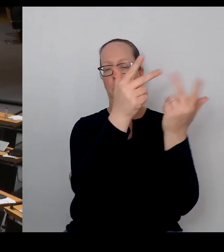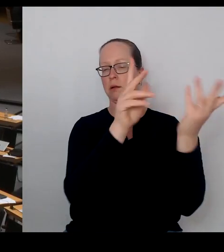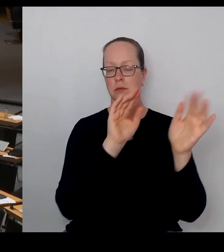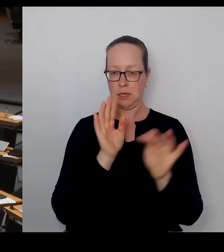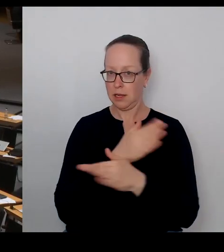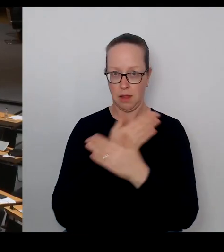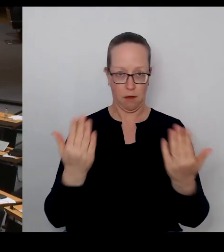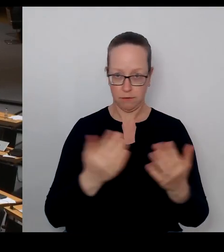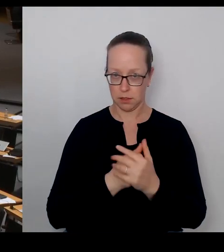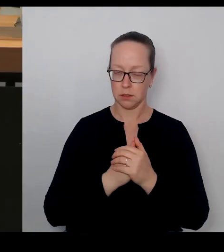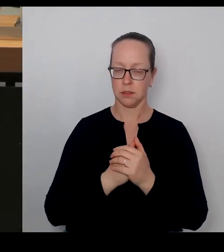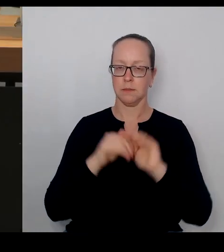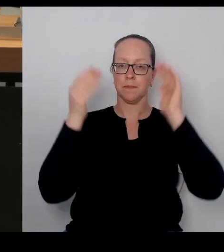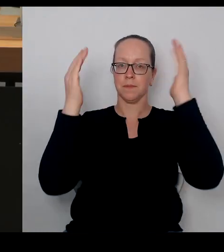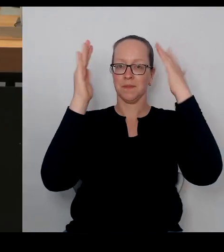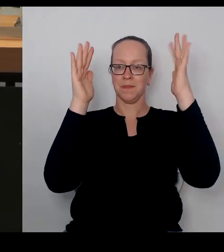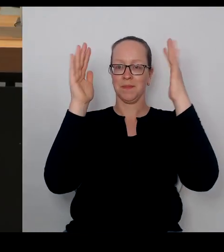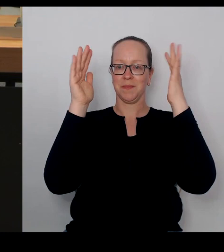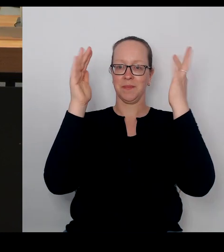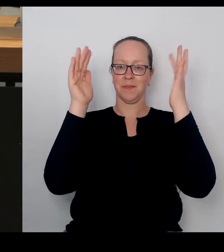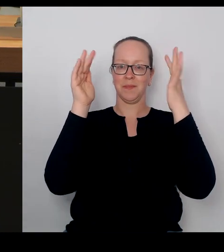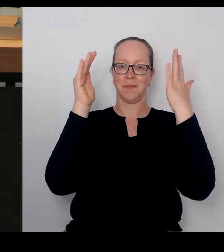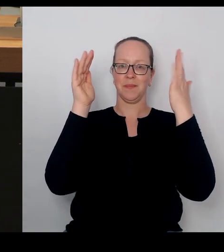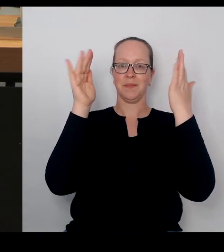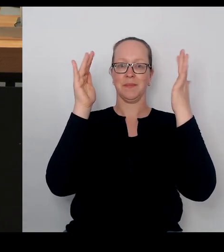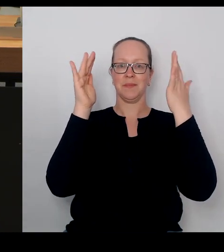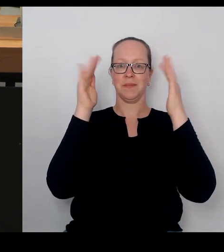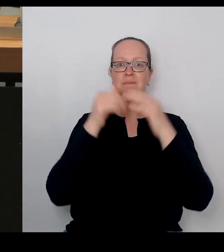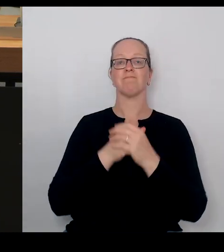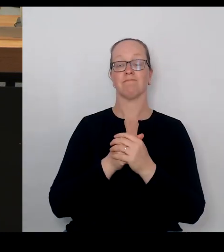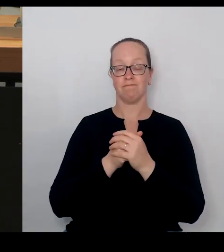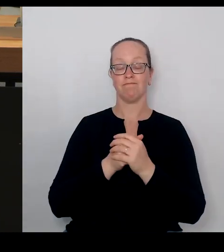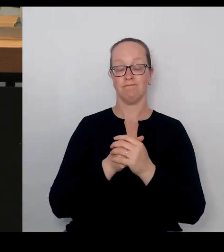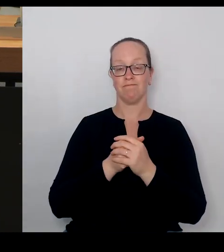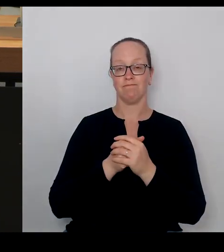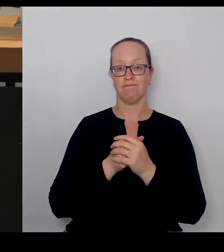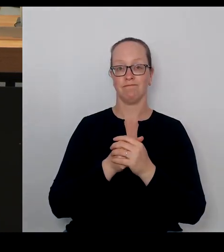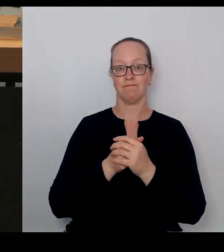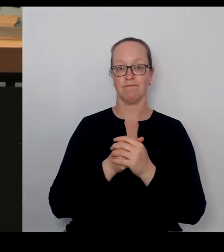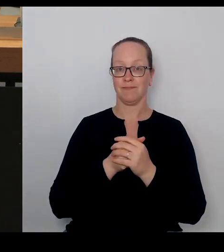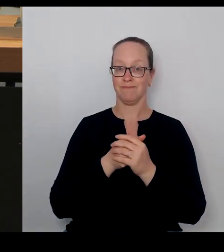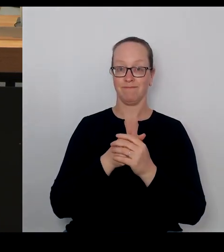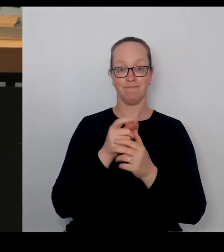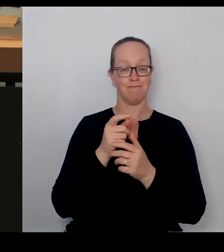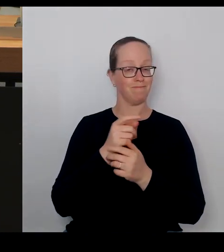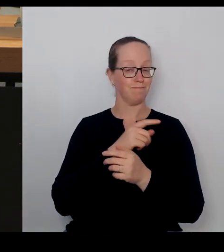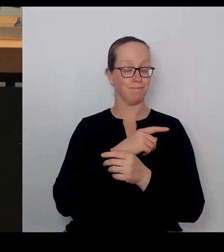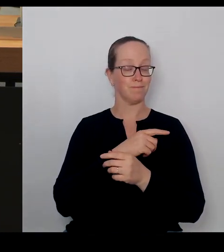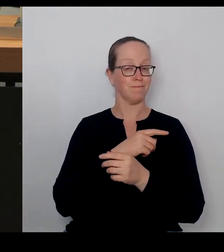Sie sehen, im Grundsatz sind wir bei Ihnen. Wir finden das richtig, dass die Wasserbetriebe Wasser als